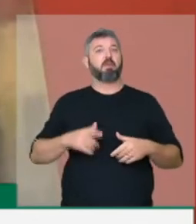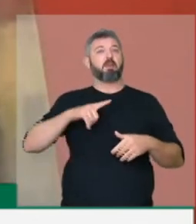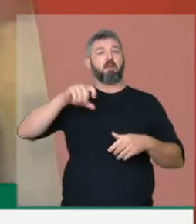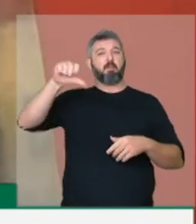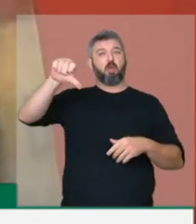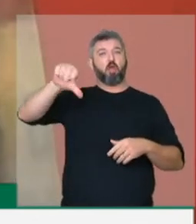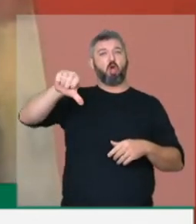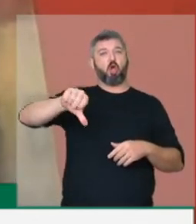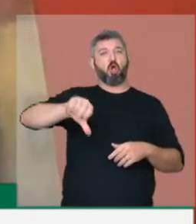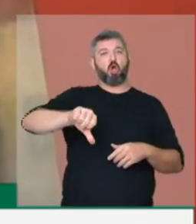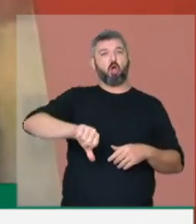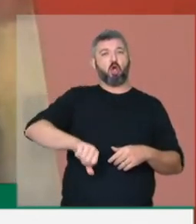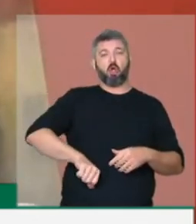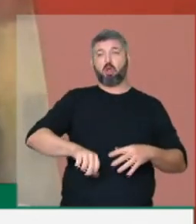A CRISE, A FOME SE AMPLIA POR TODOS OS CANTOS DO PAÍS.